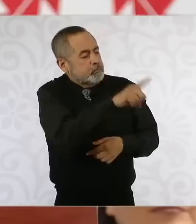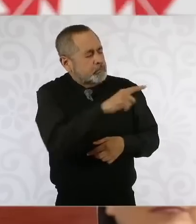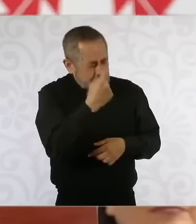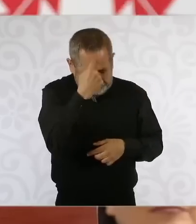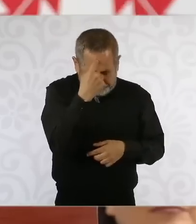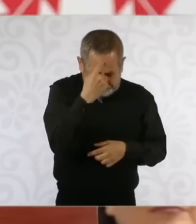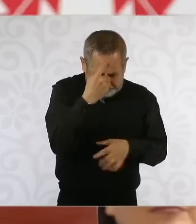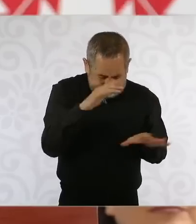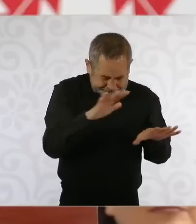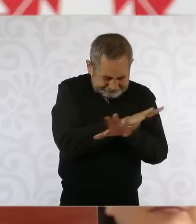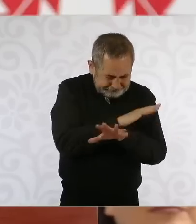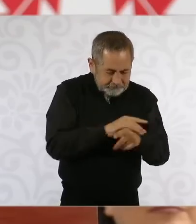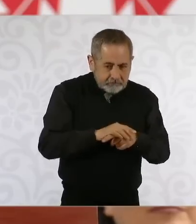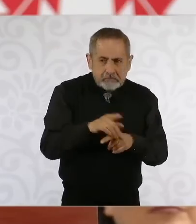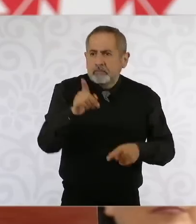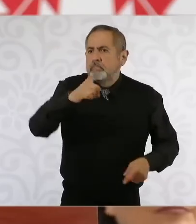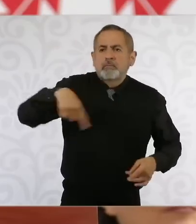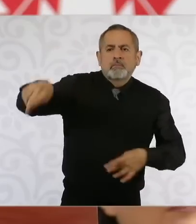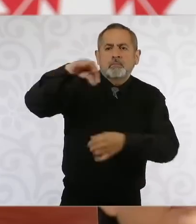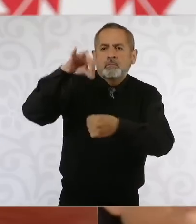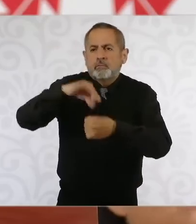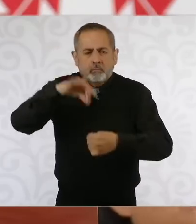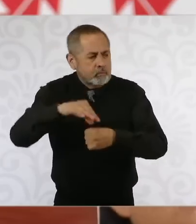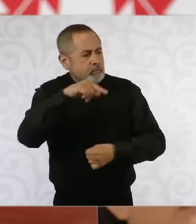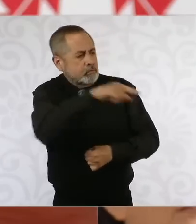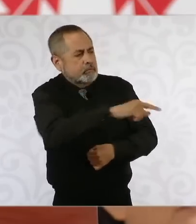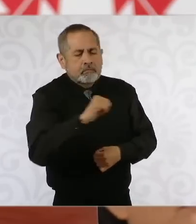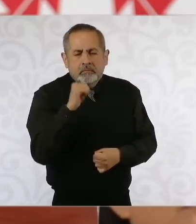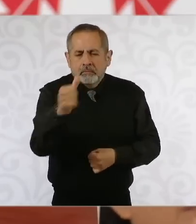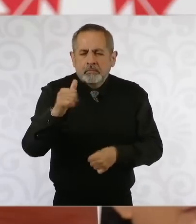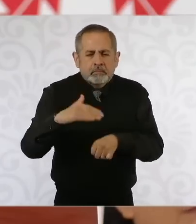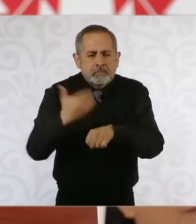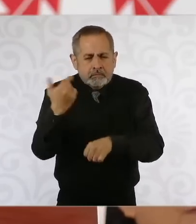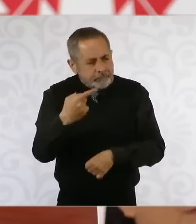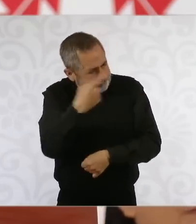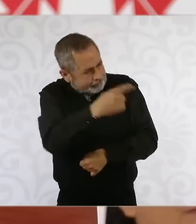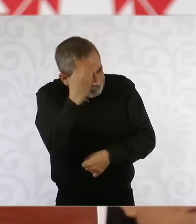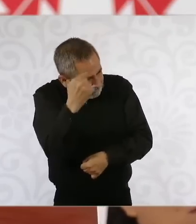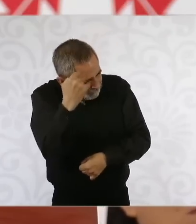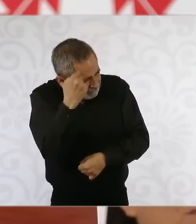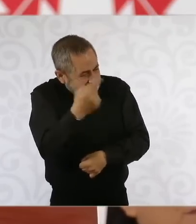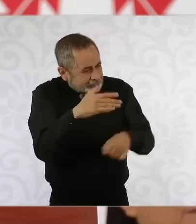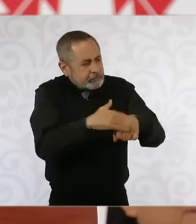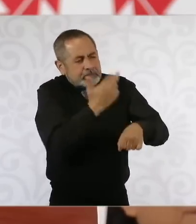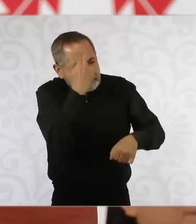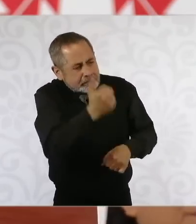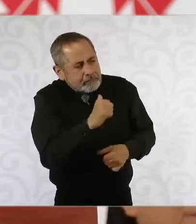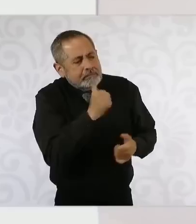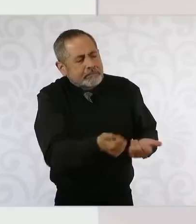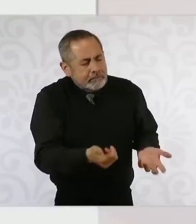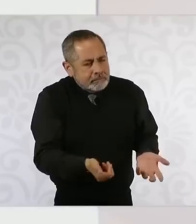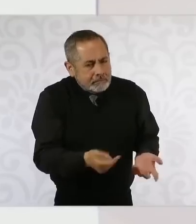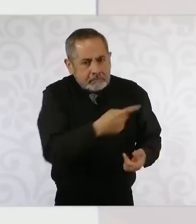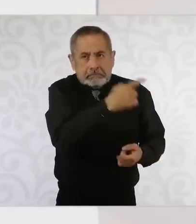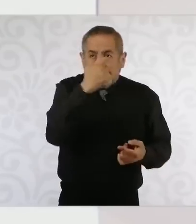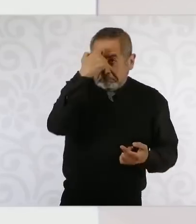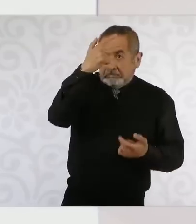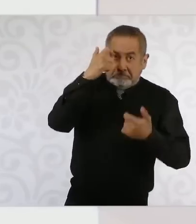pueblo de México no vota por ellos En vez de inventar inventar inventar y además tienen